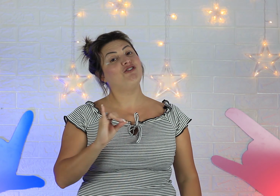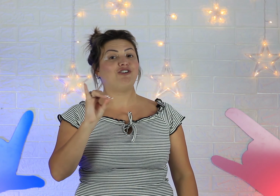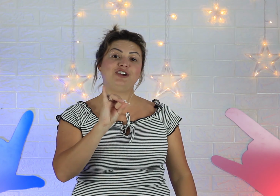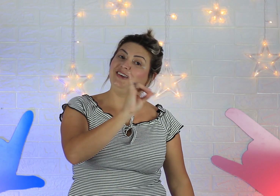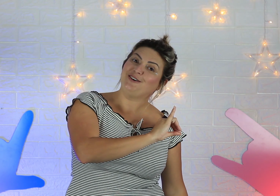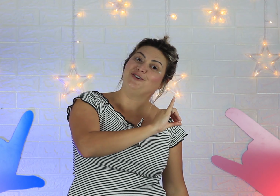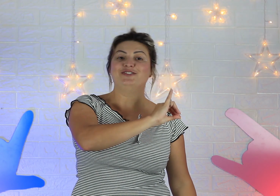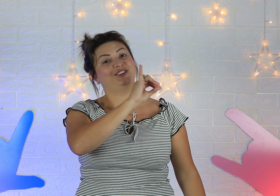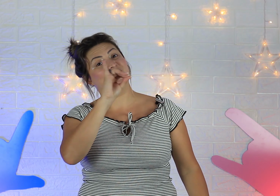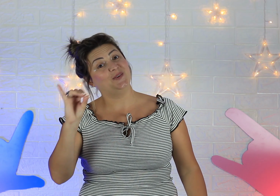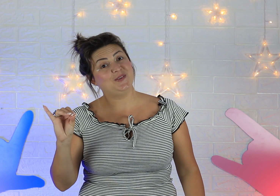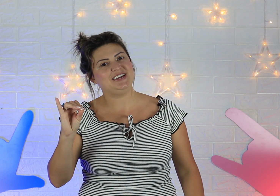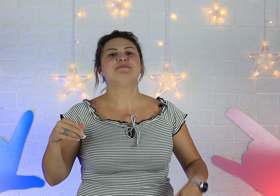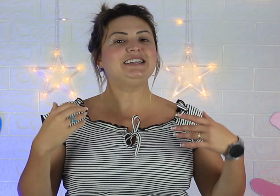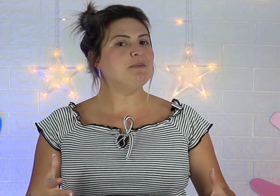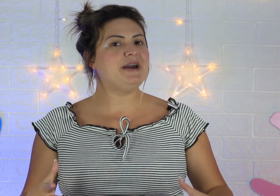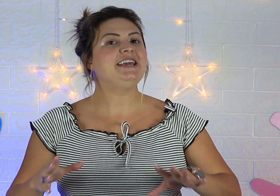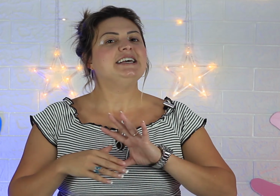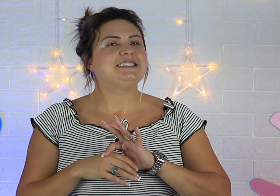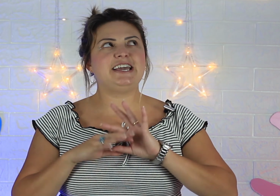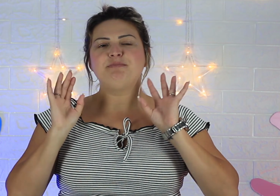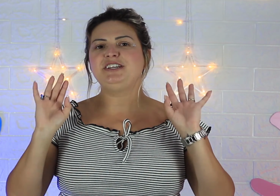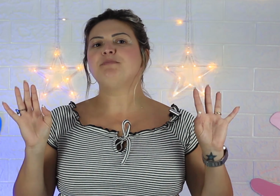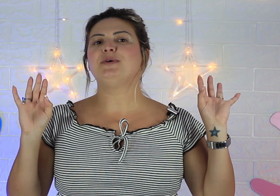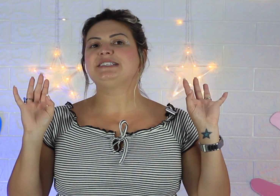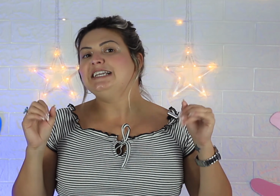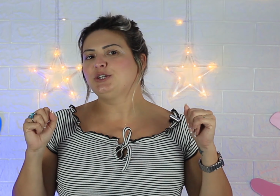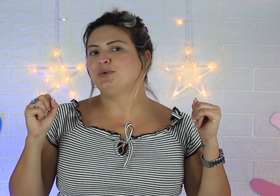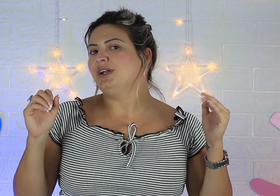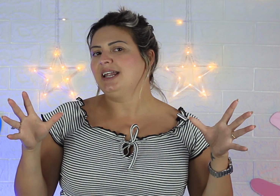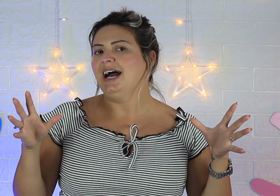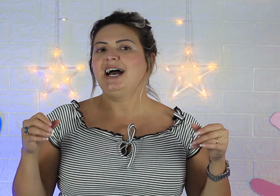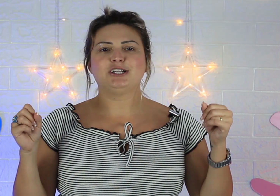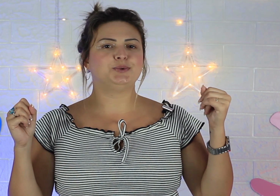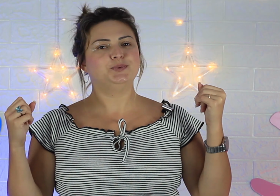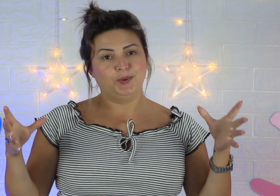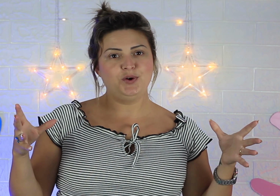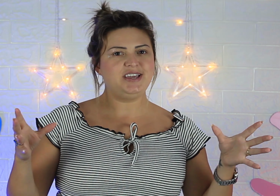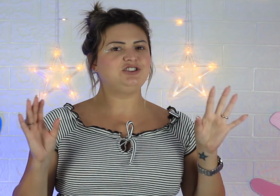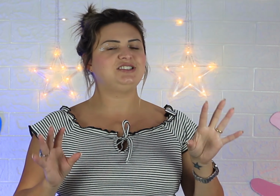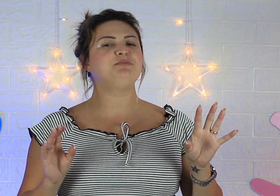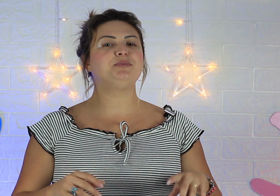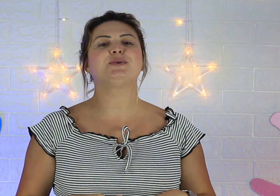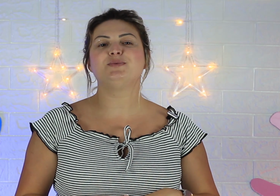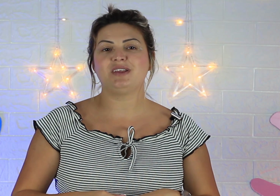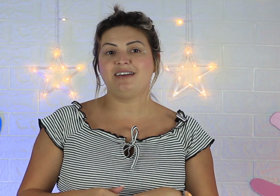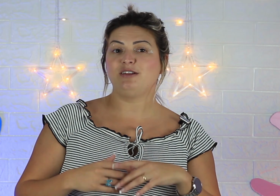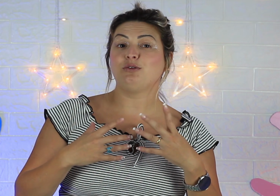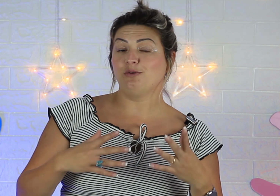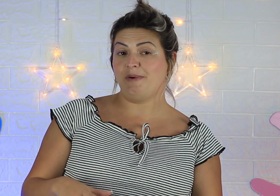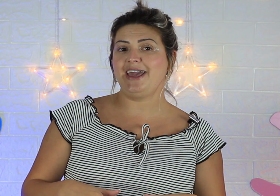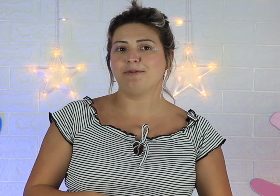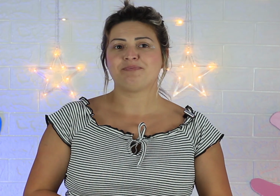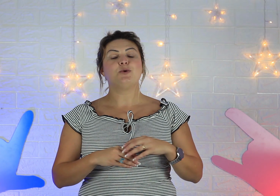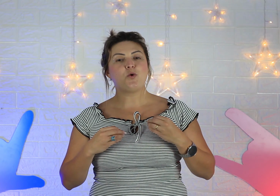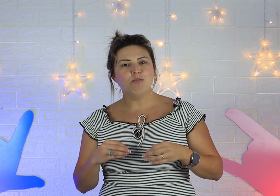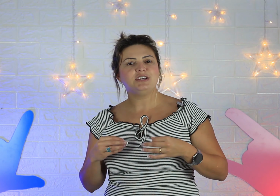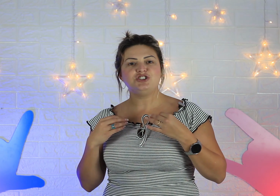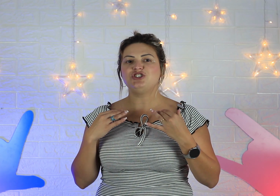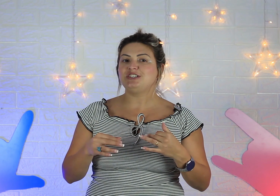oi ou Oi e também sempre depois ali do o lado Oi a gente sempre pergunta né Tudo bem Então como que a